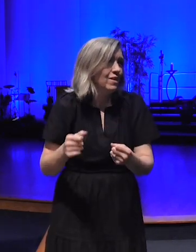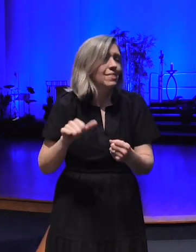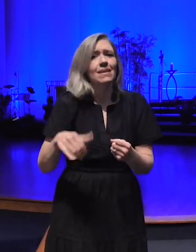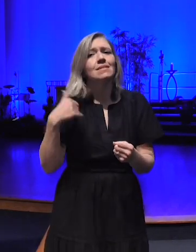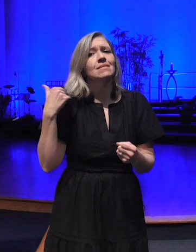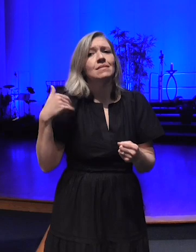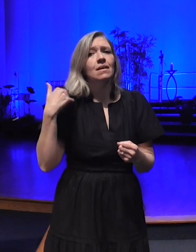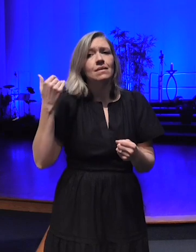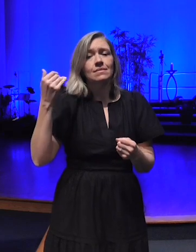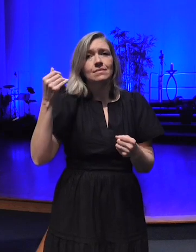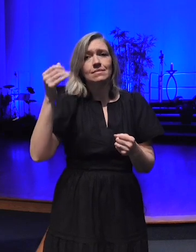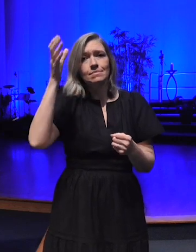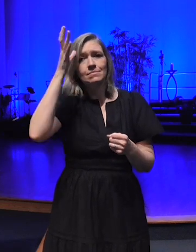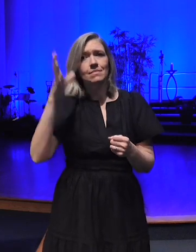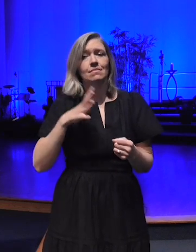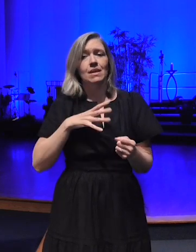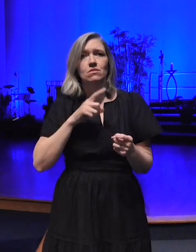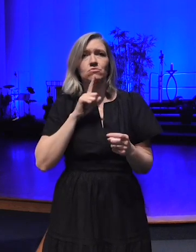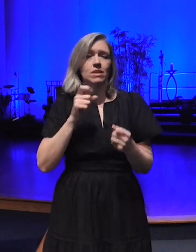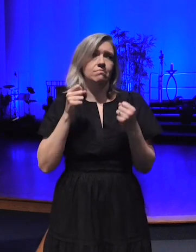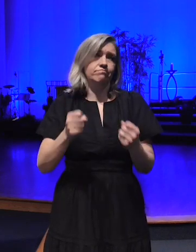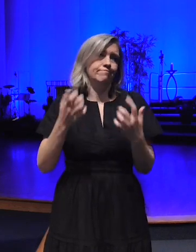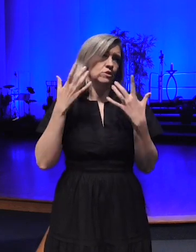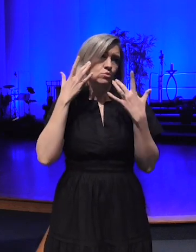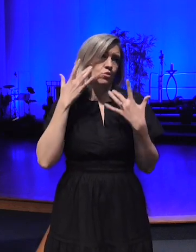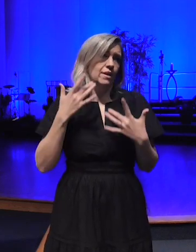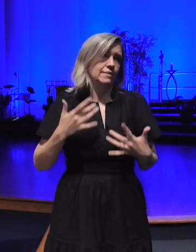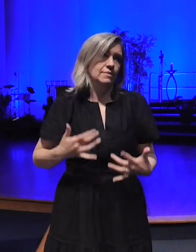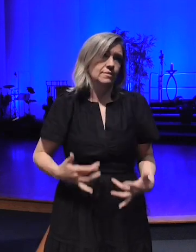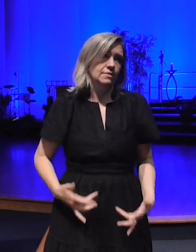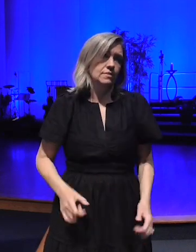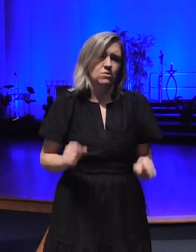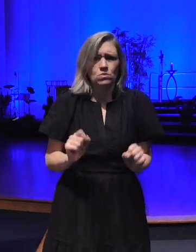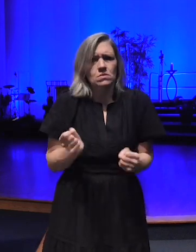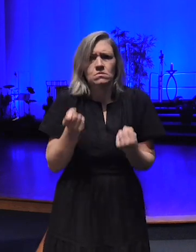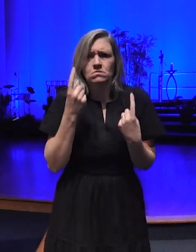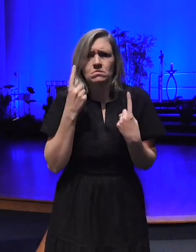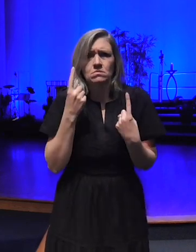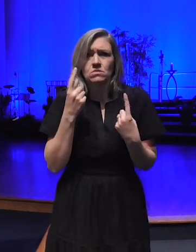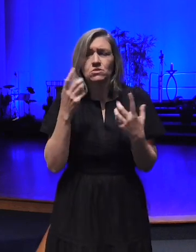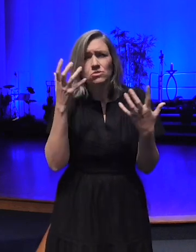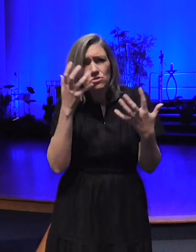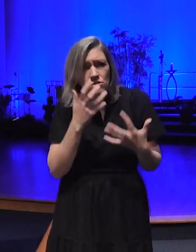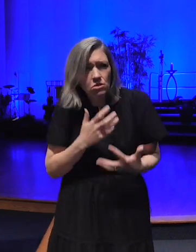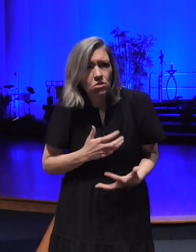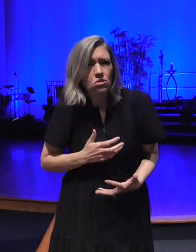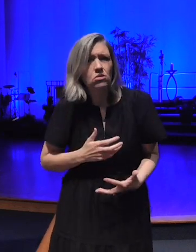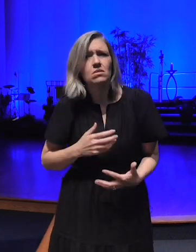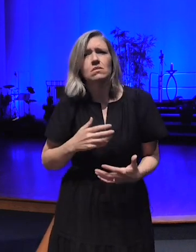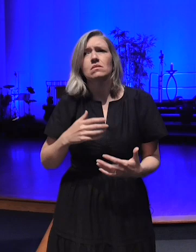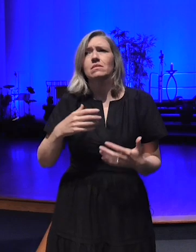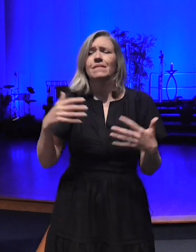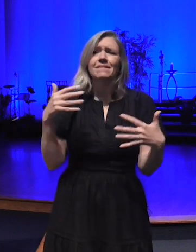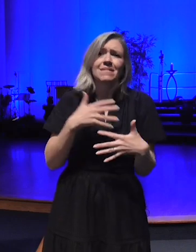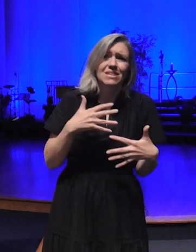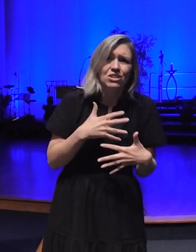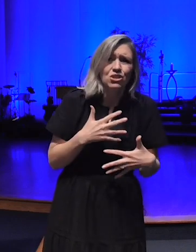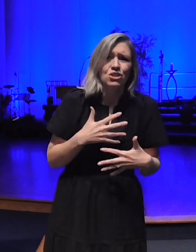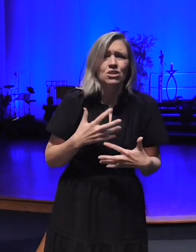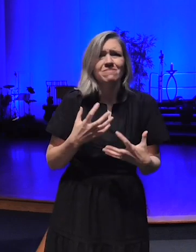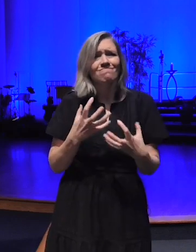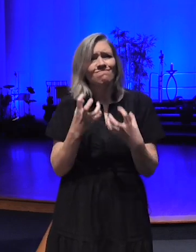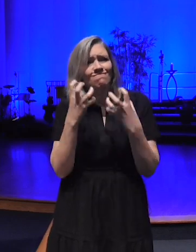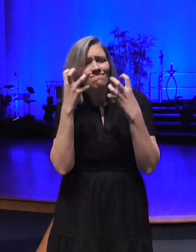como podemos solo bajo podemos ciertamente entender Lugares oscuros miedo angustia ira desánimo